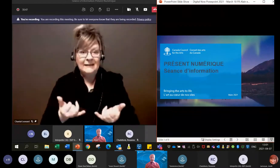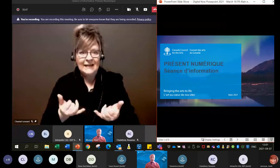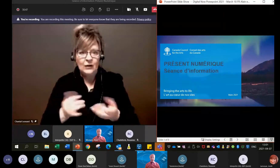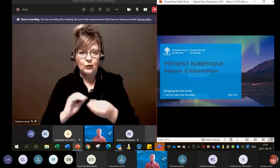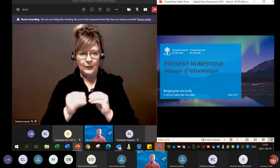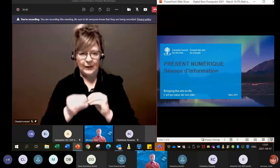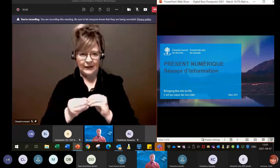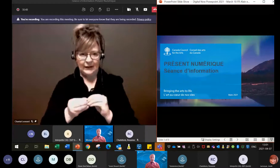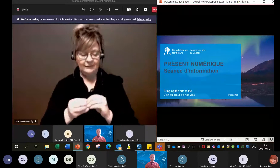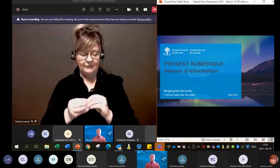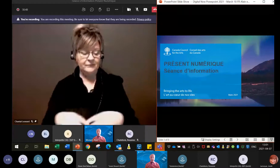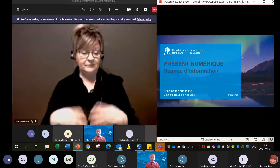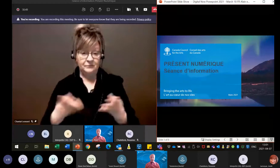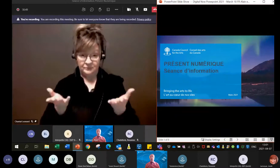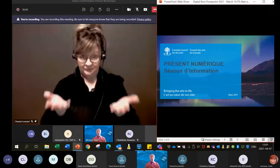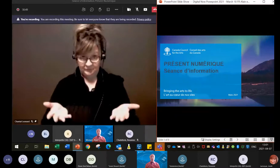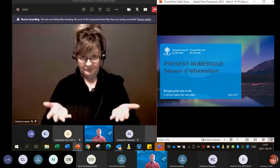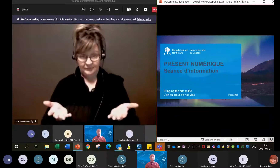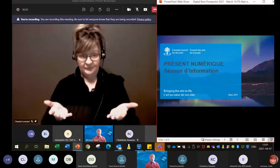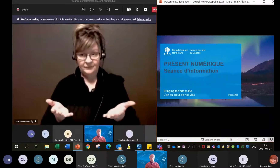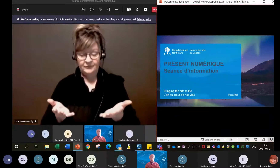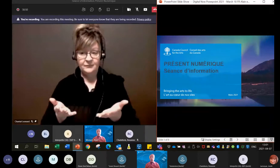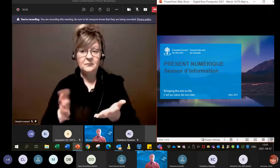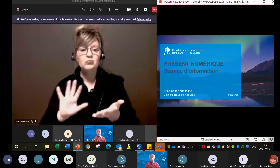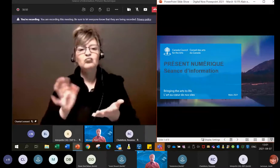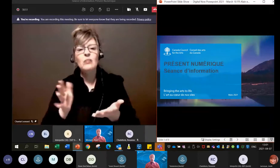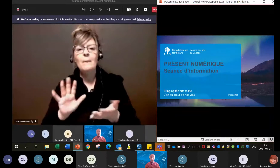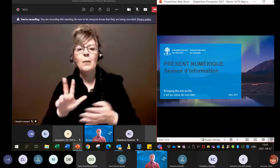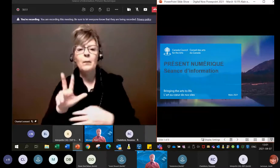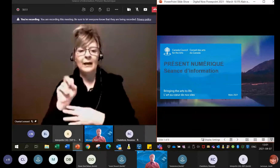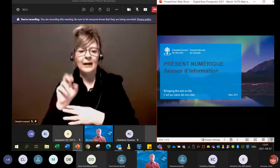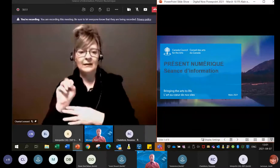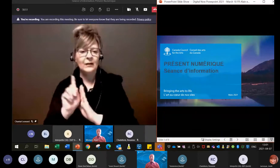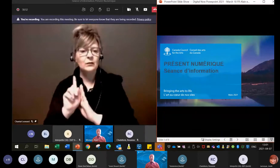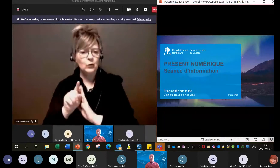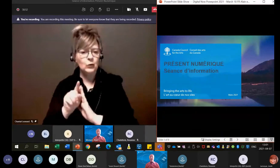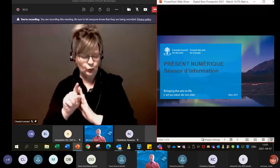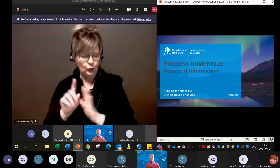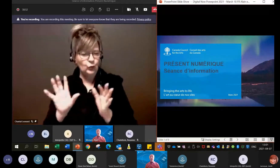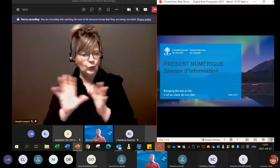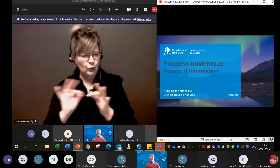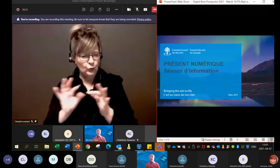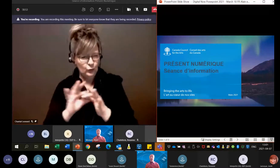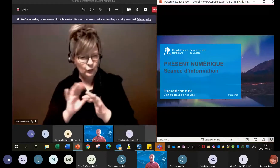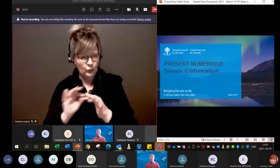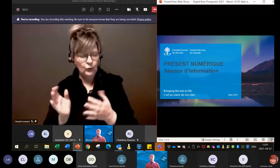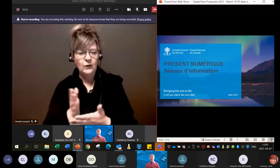Cette séance sera d’une durée d’une trentaine de minutes, au cours de